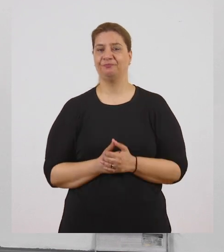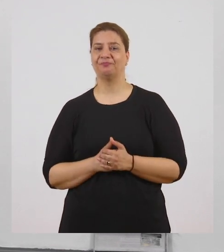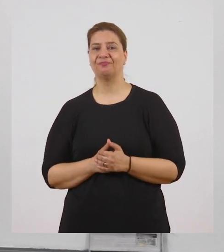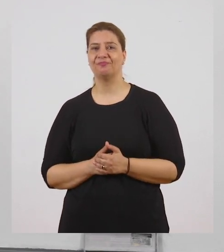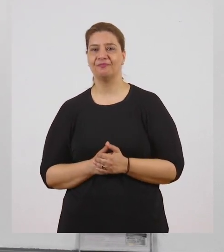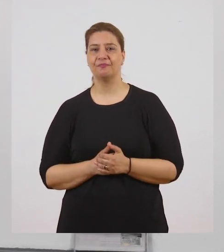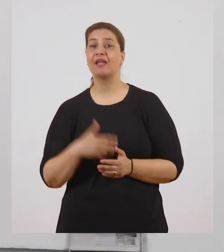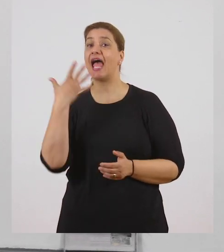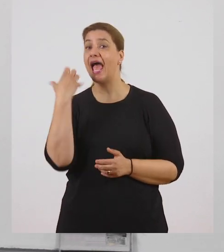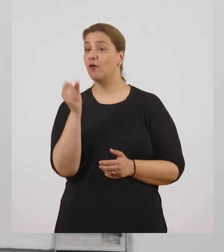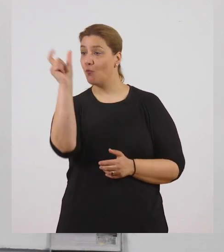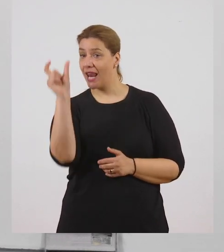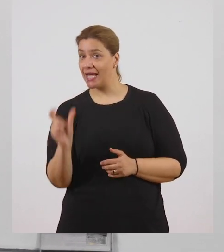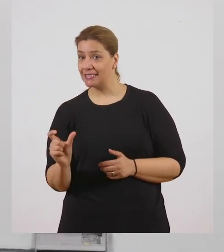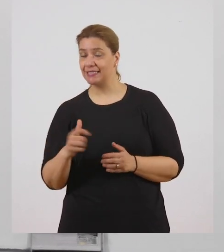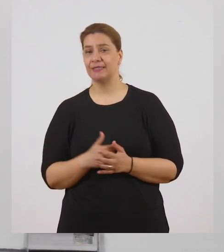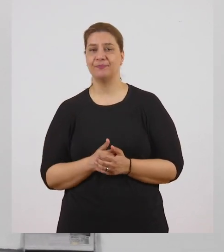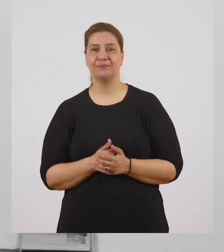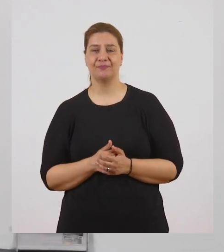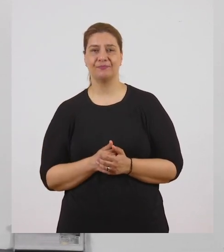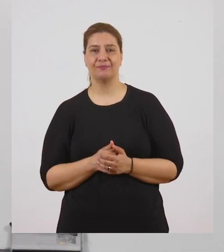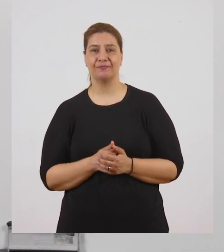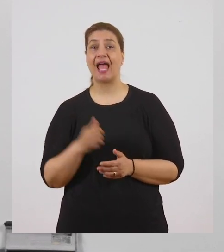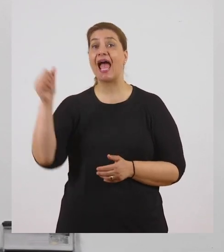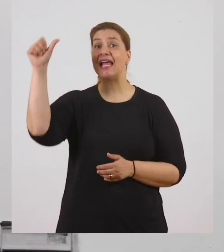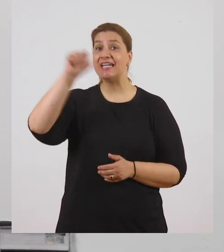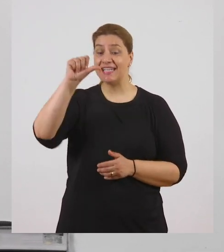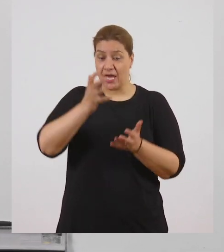Έχουμε τις λέξεις... νεροχύτης,